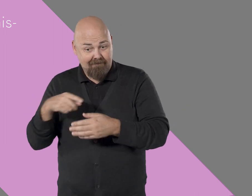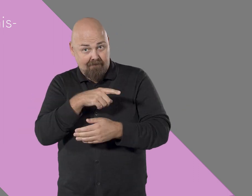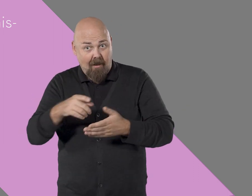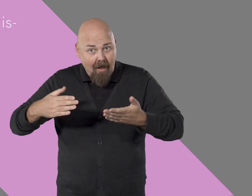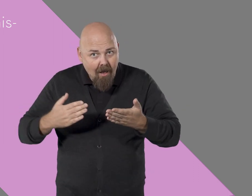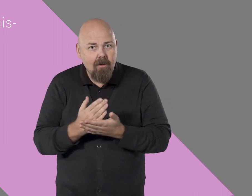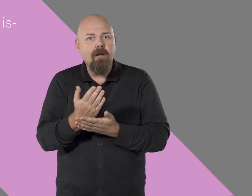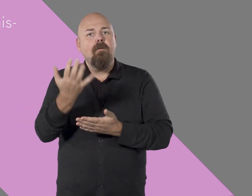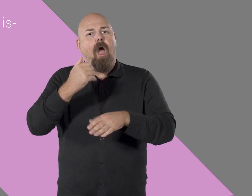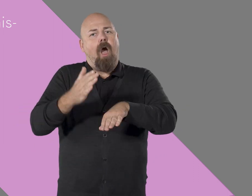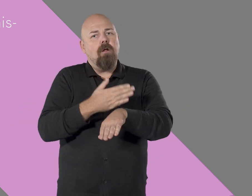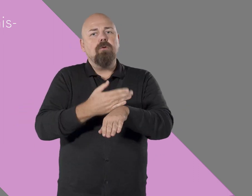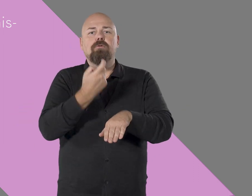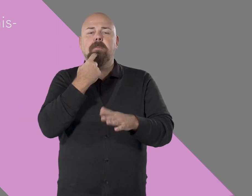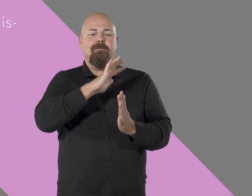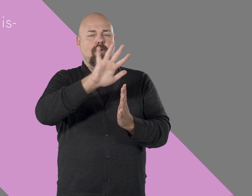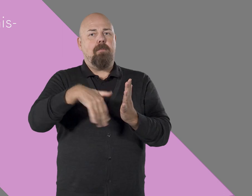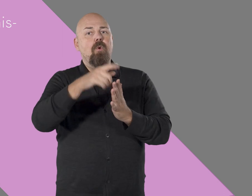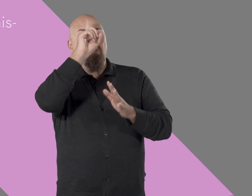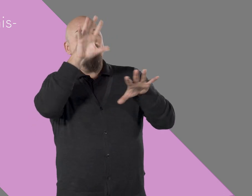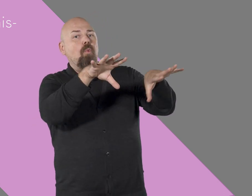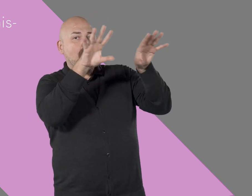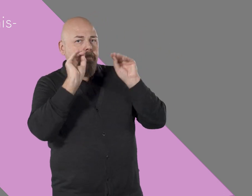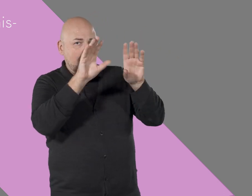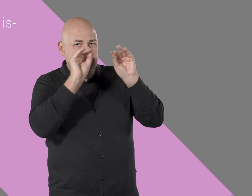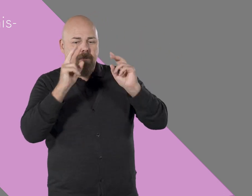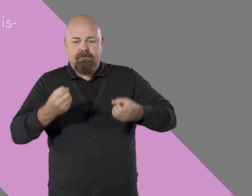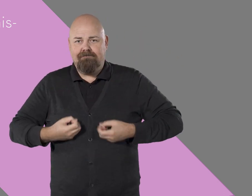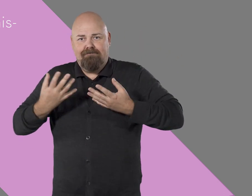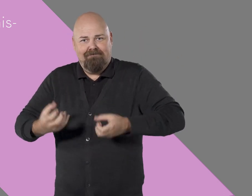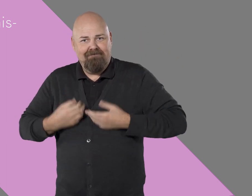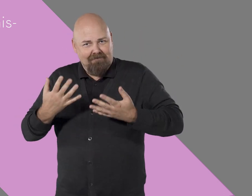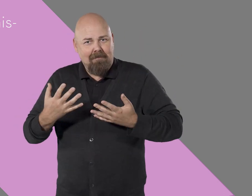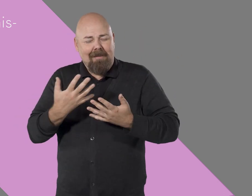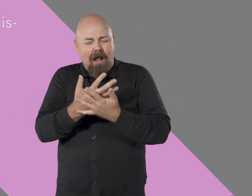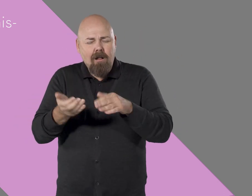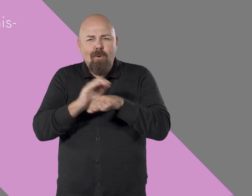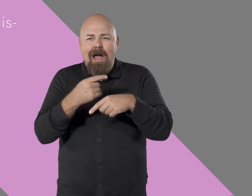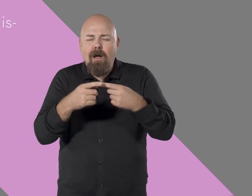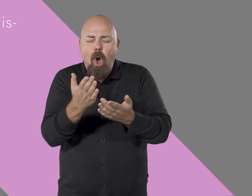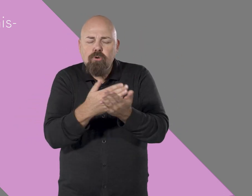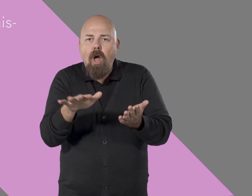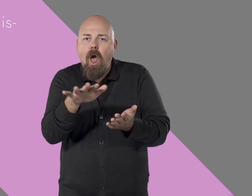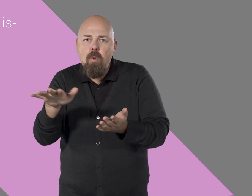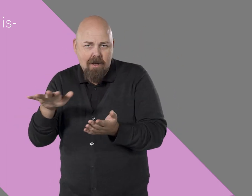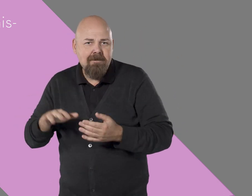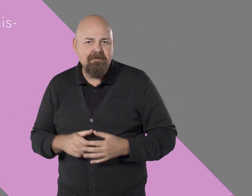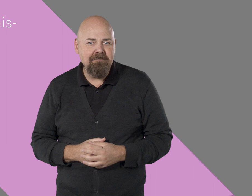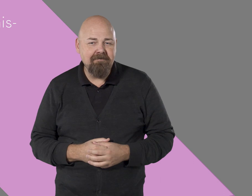joiden avulla voi harjoitella suomalaisen viittomakielen ymmärtämisen - ja tuottamisen taitoja kielitaidon eri osa-alueilla.